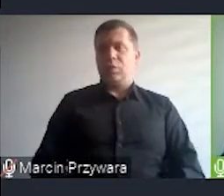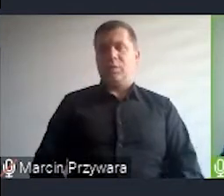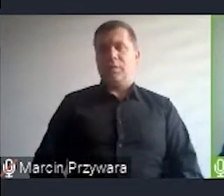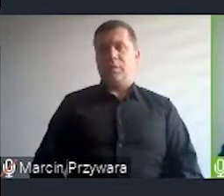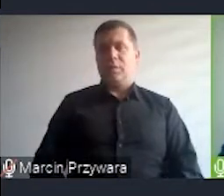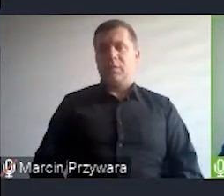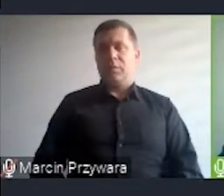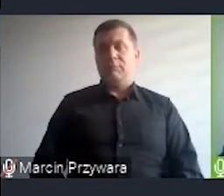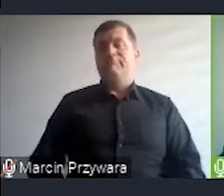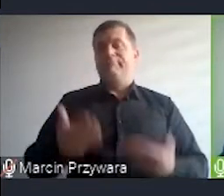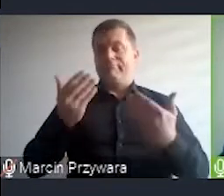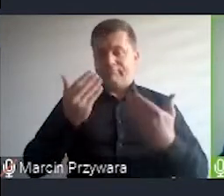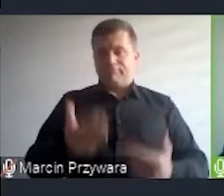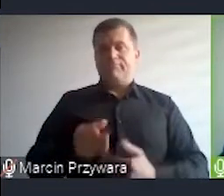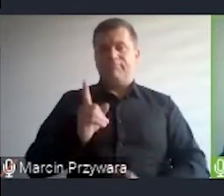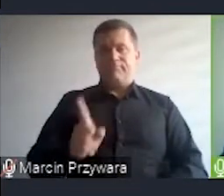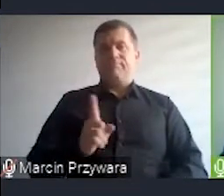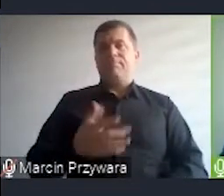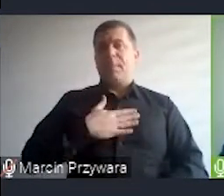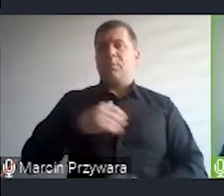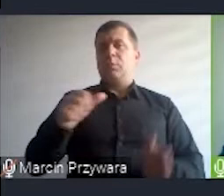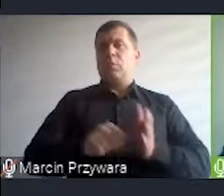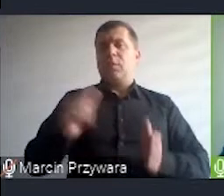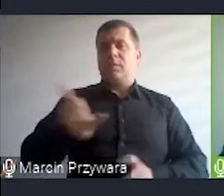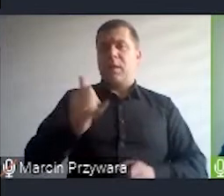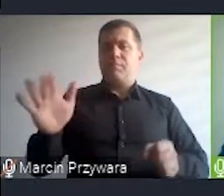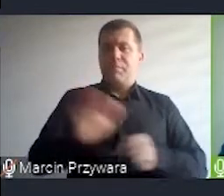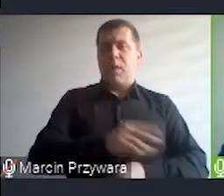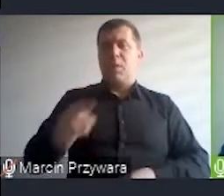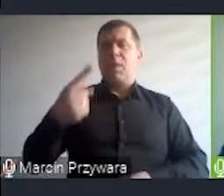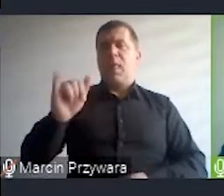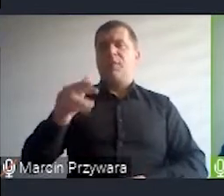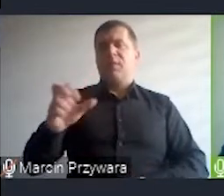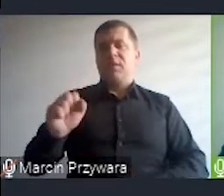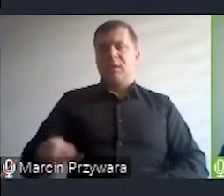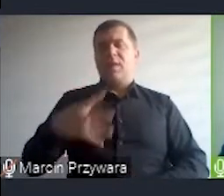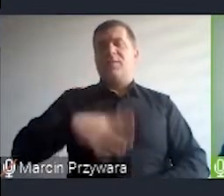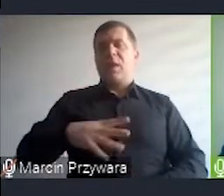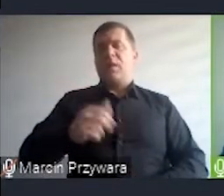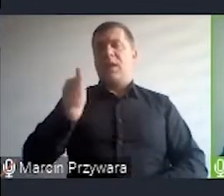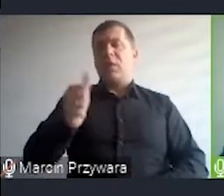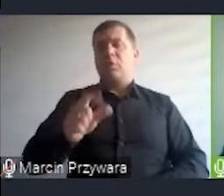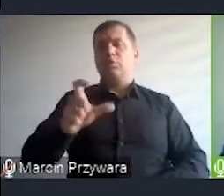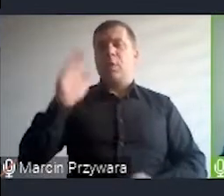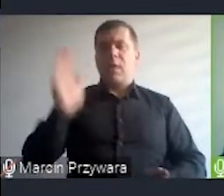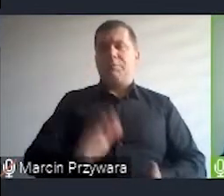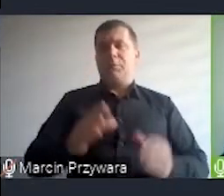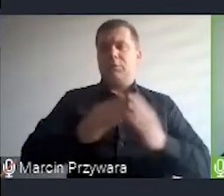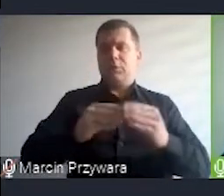W związku z tym mamy środek trwały spełniający tę definicję i wartość jednostkową co najmniej 10 000.